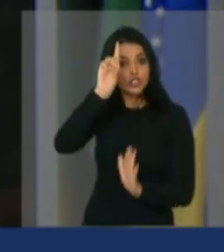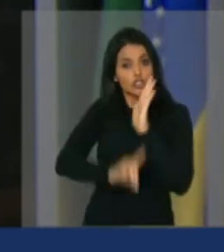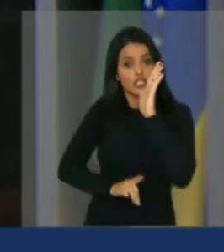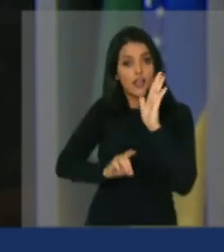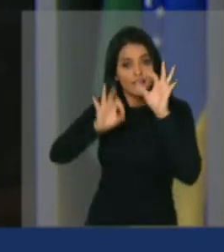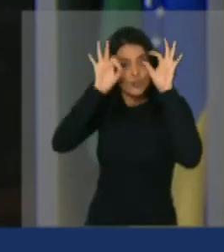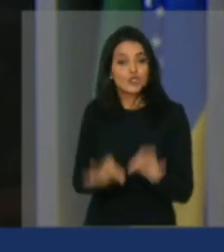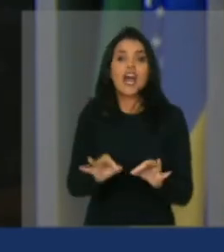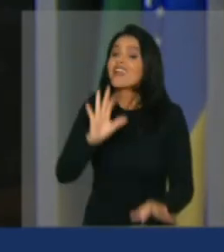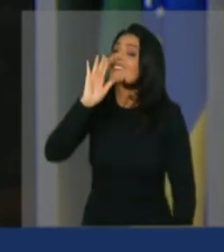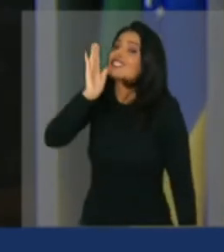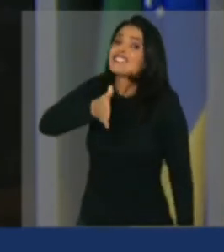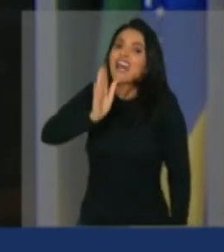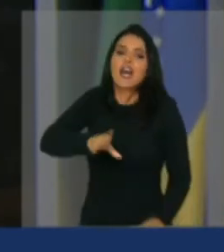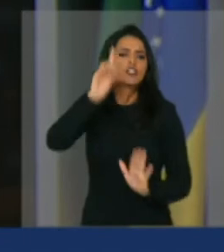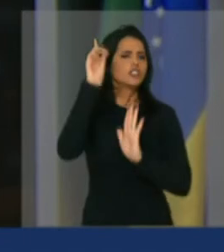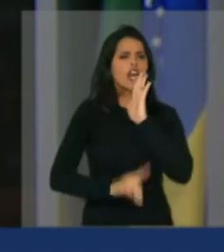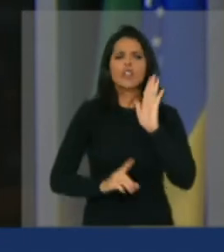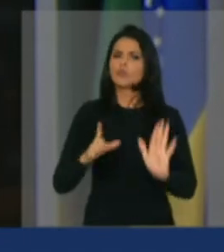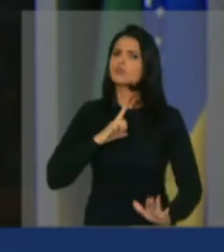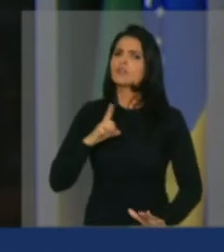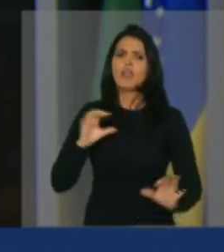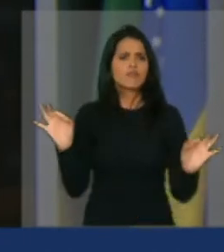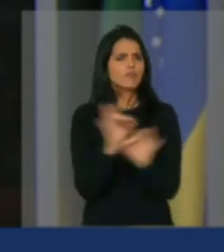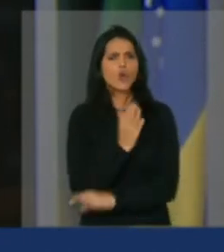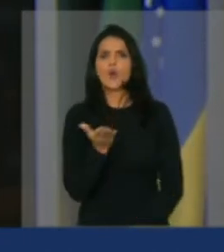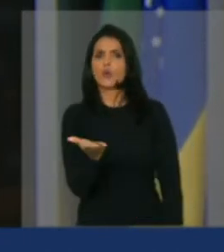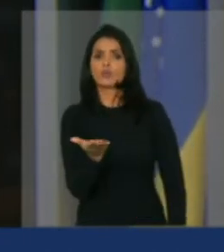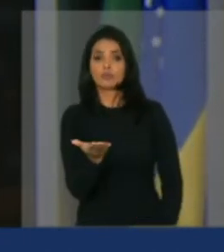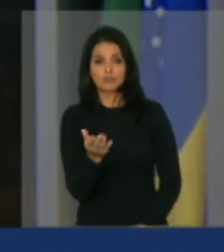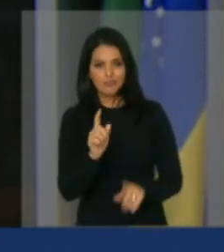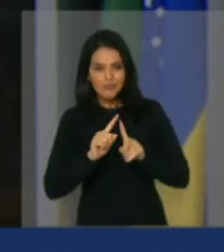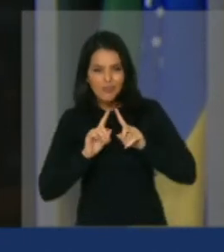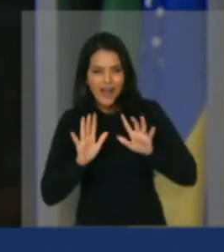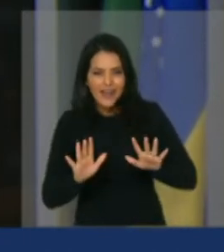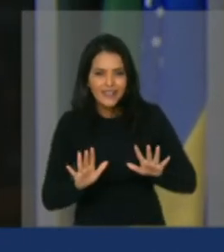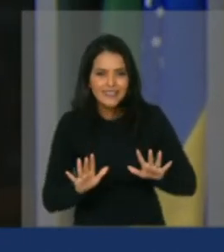ADQUIRIDO PARA ELES, E MAIS, VOCÊ ACHA QUE PAROU POR AÍ ?